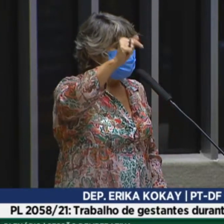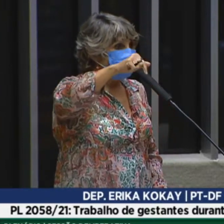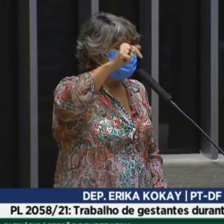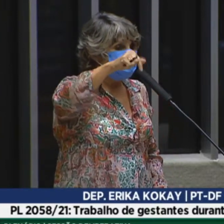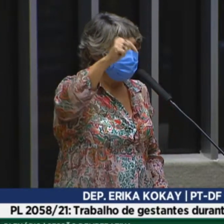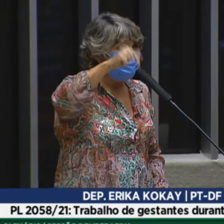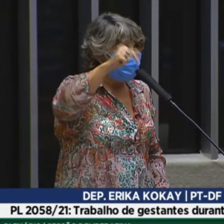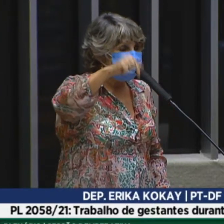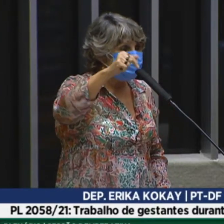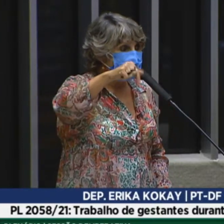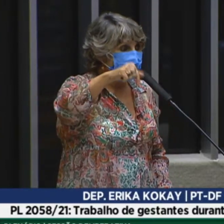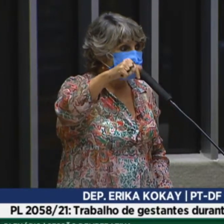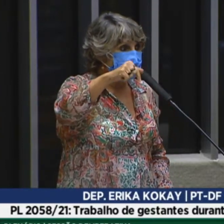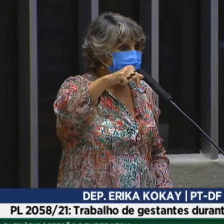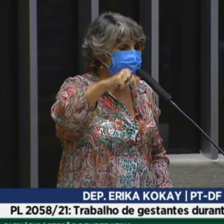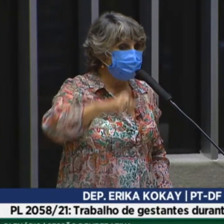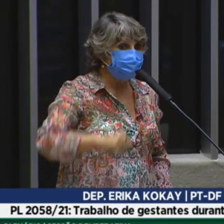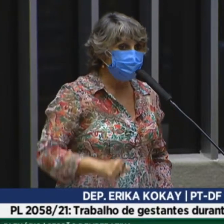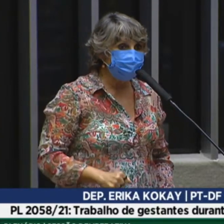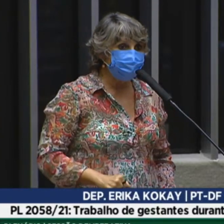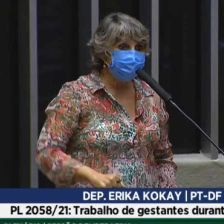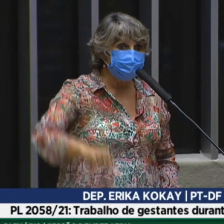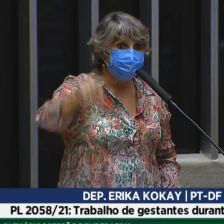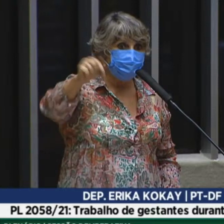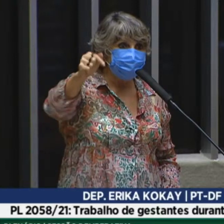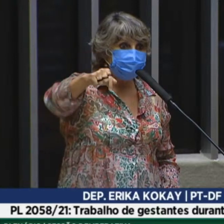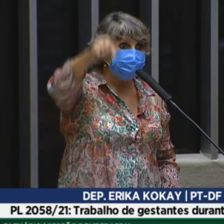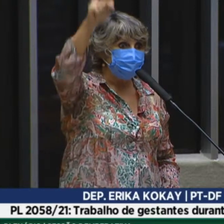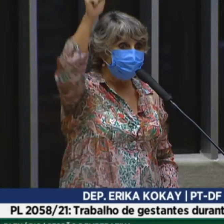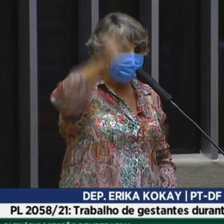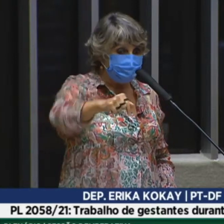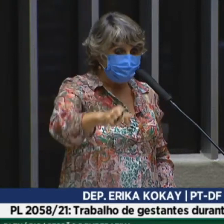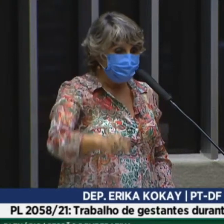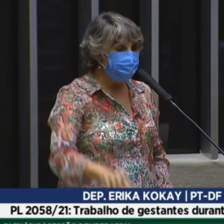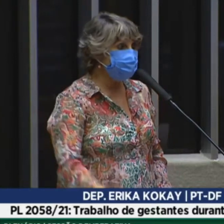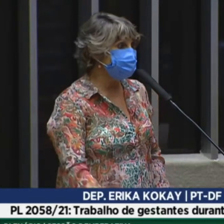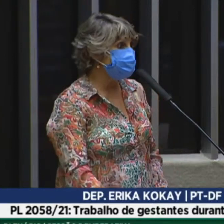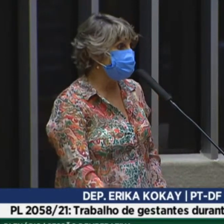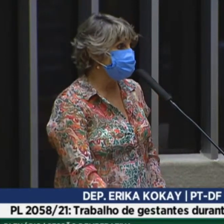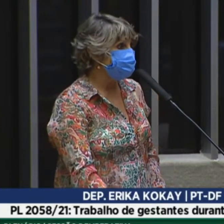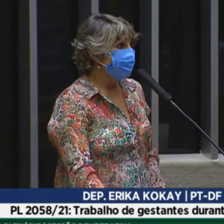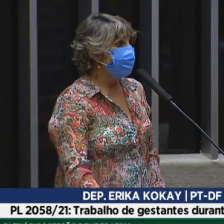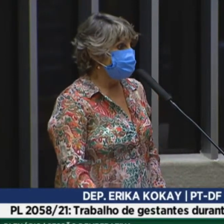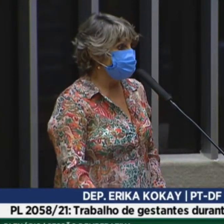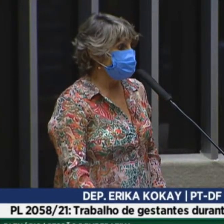VIDA NUM PROJETO QUE FOI APROVADO POR UNANIMIDADE NESTA CASA, POR ISSO, NÓS QUEREMOS ADIAR ESTA VOTAÇÃO, NÃO